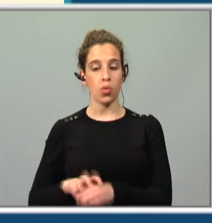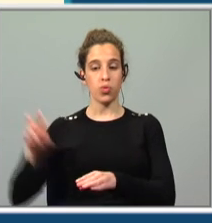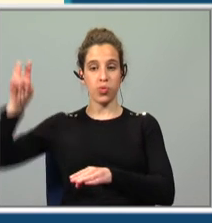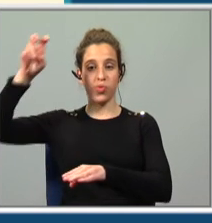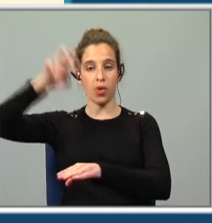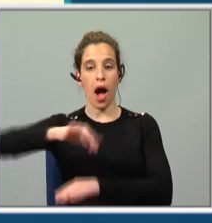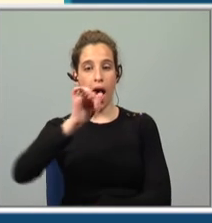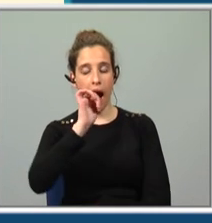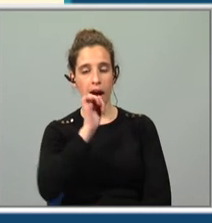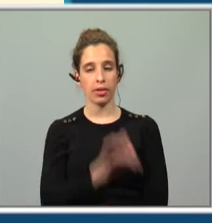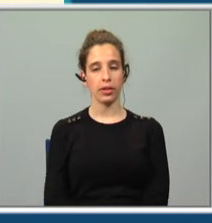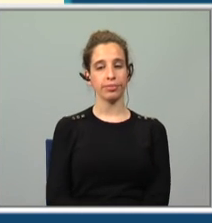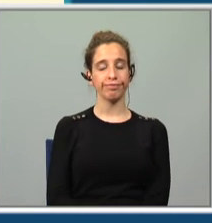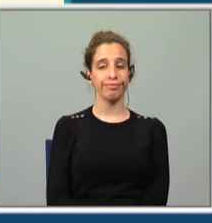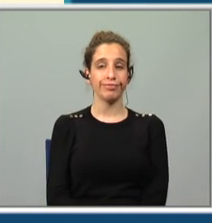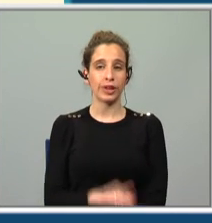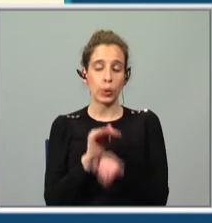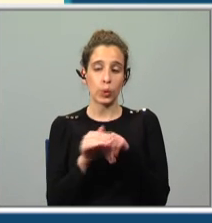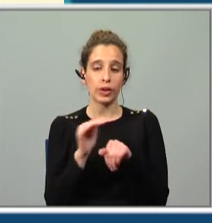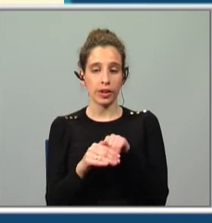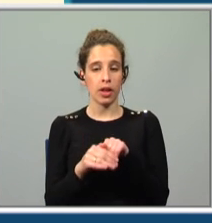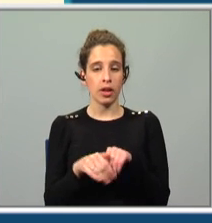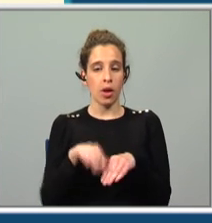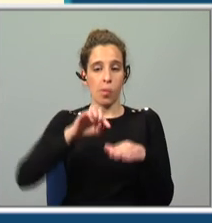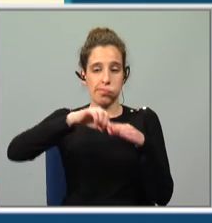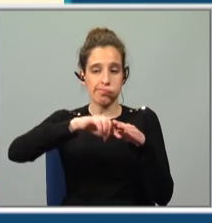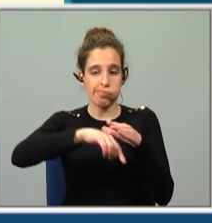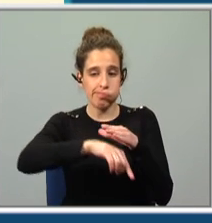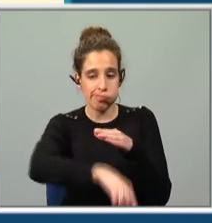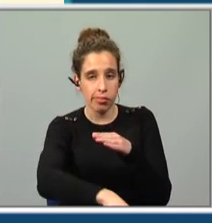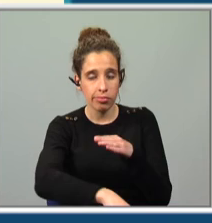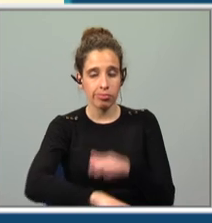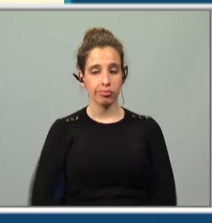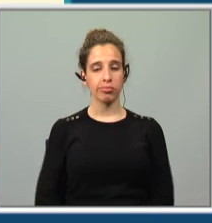a água Coitadinho e é se afogando Gru não foi 水可憐的東西，它淹死格魯不是